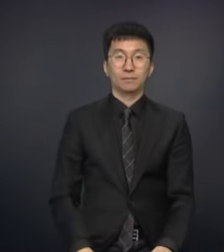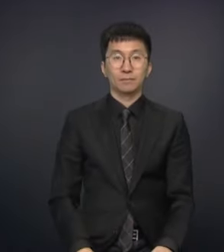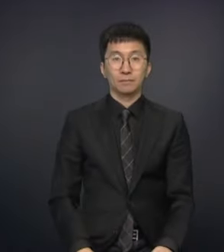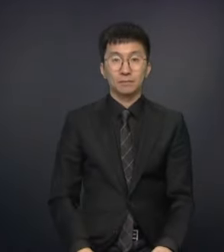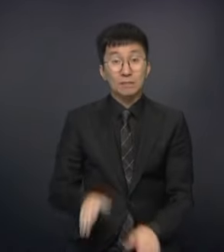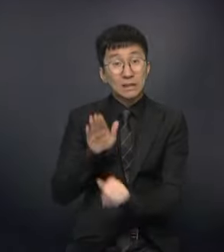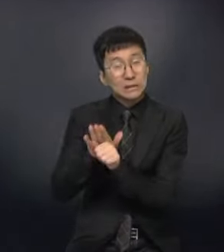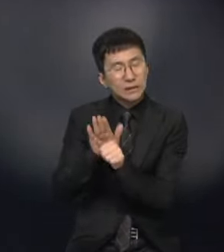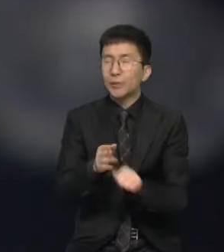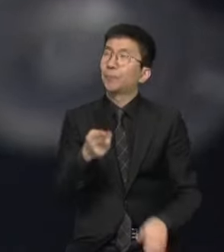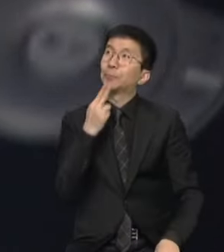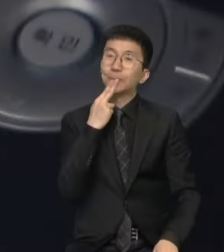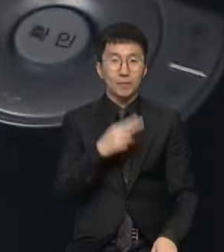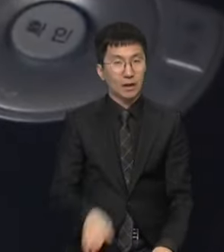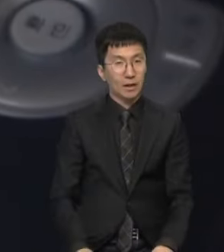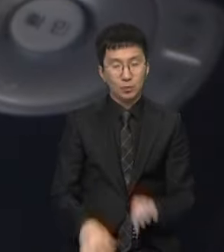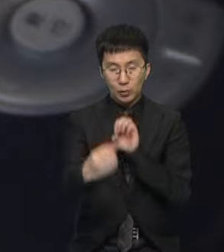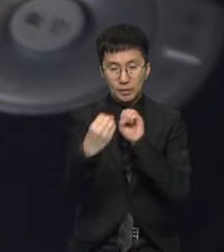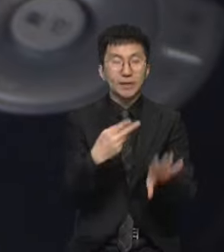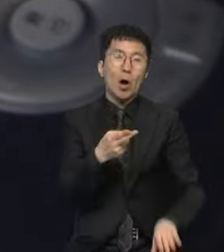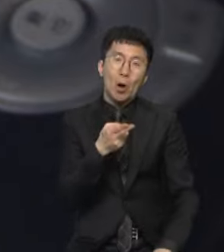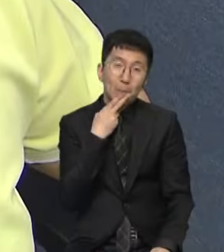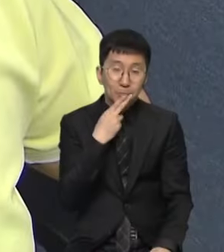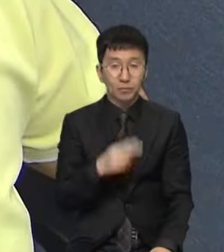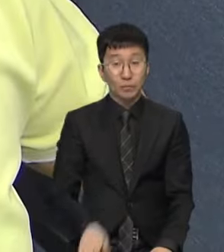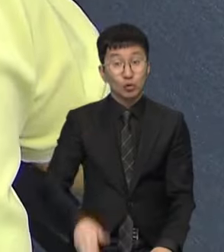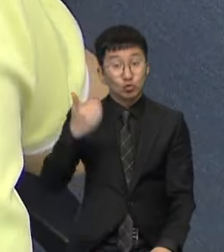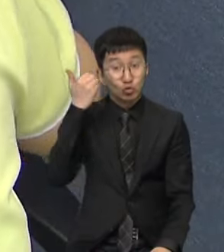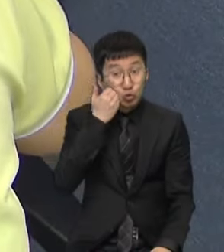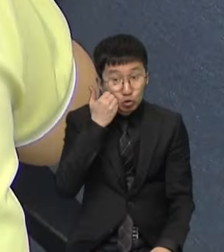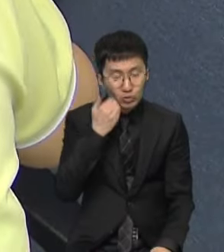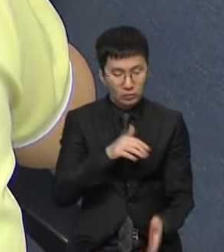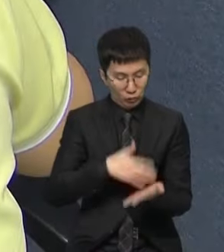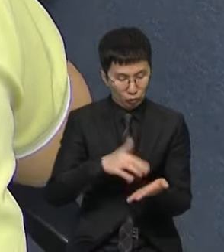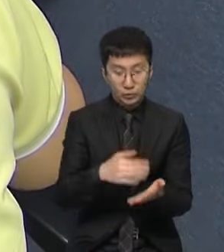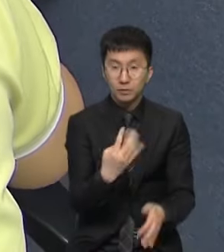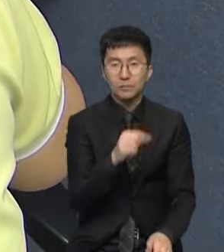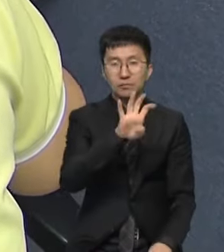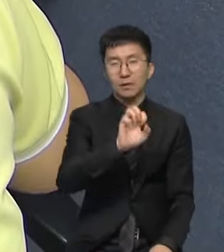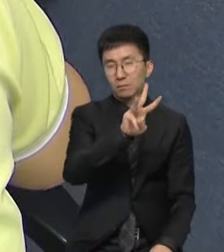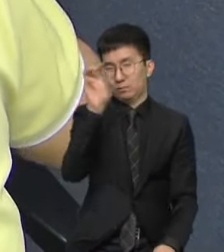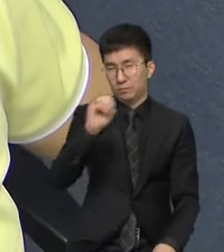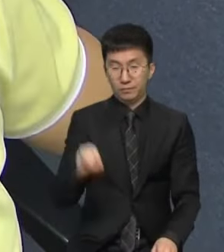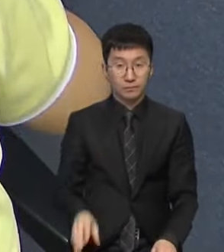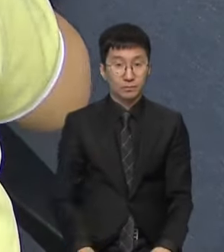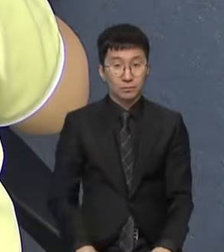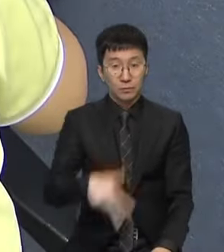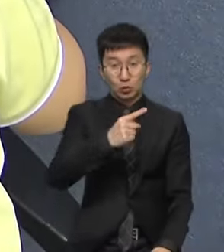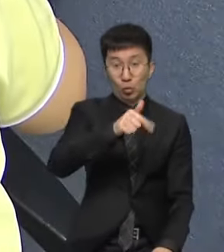지지 정당이 없다거나 응답하지 않은 부동층이 43%로 가장 많았는데 조국혁신당